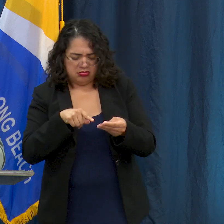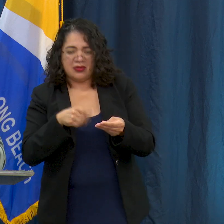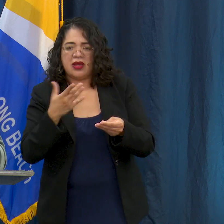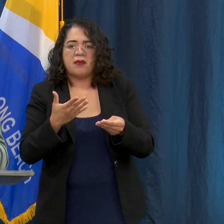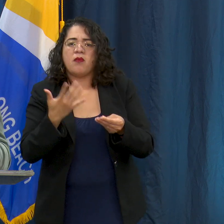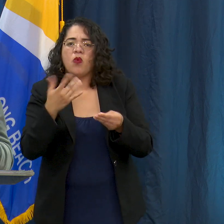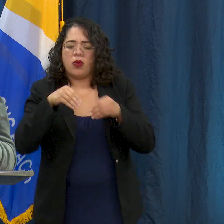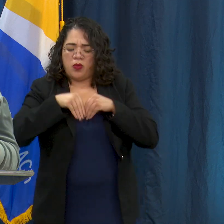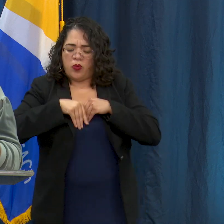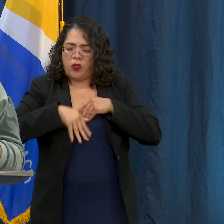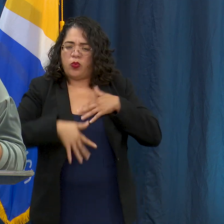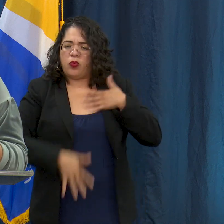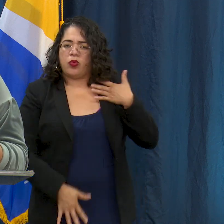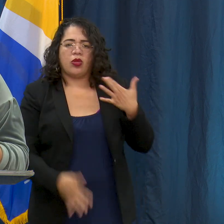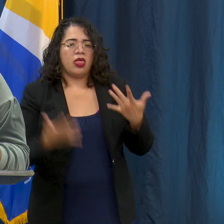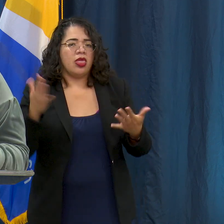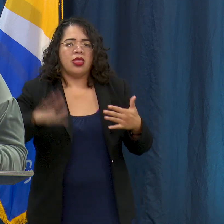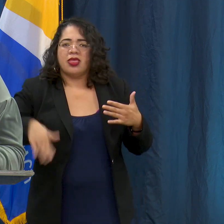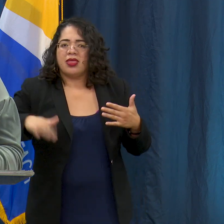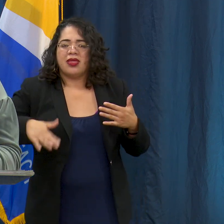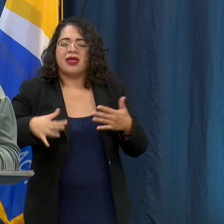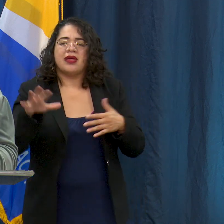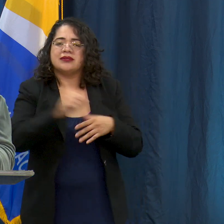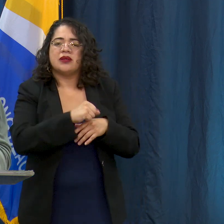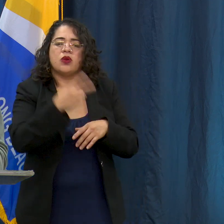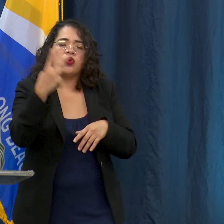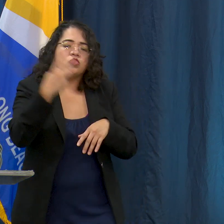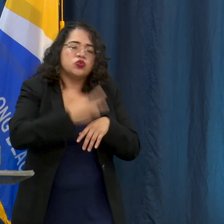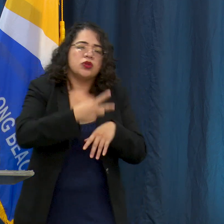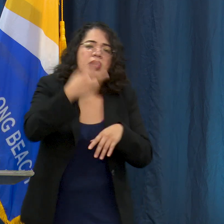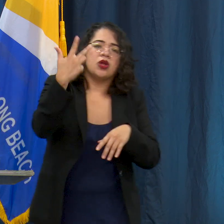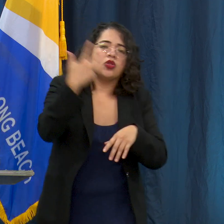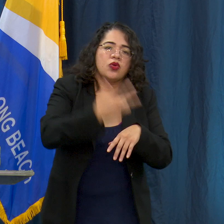después de tener sus resultados por lo tanto que algunas manera descubrelo